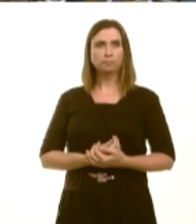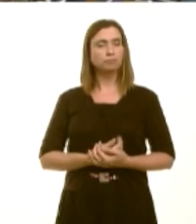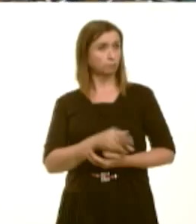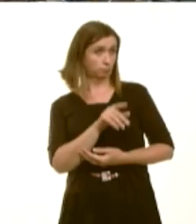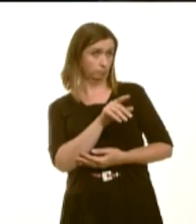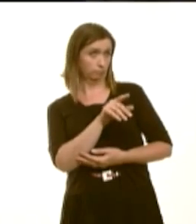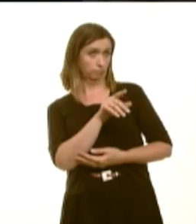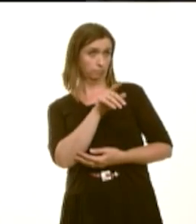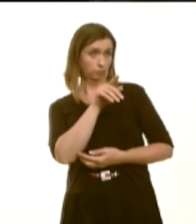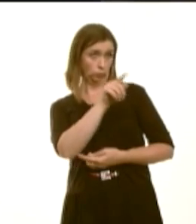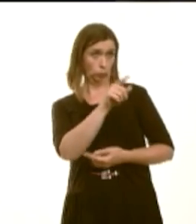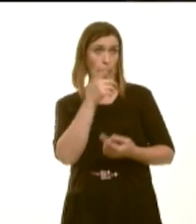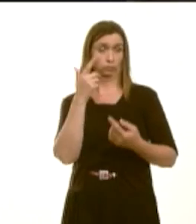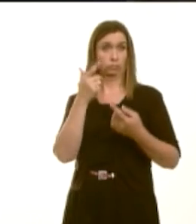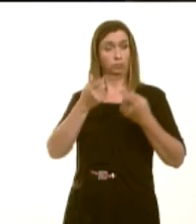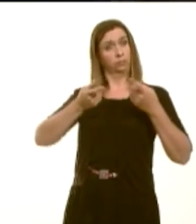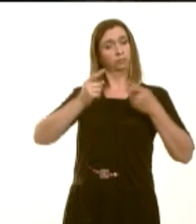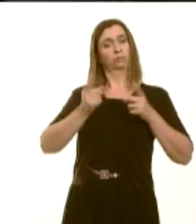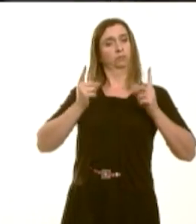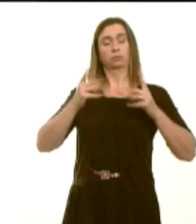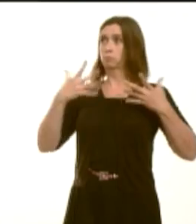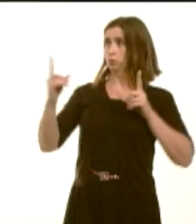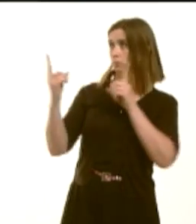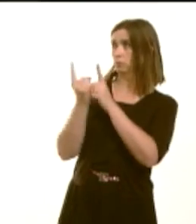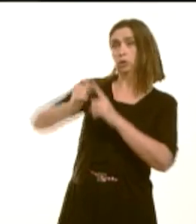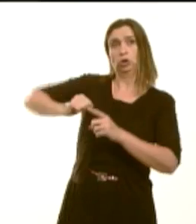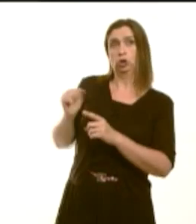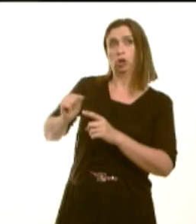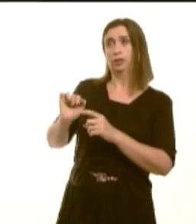yr Alban yn eu cyfarfod diweddaraf? OAQ(4)2317(FM) Carwyn Jones: Wel, nifer o faterion, o fuddiant